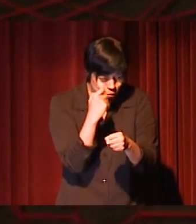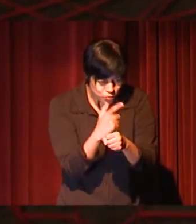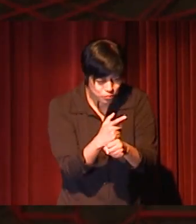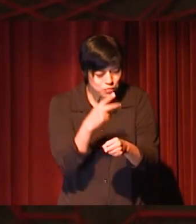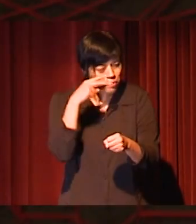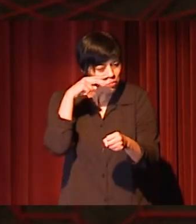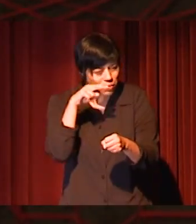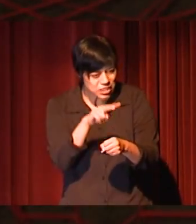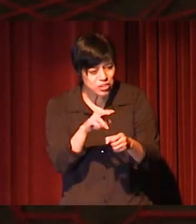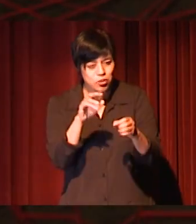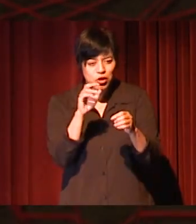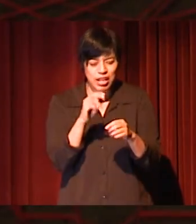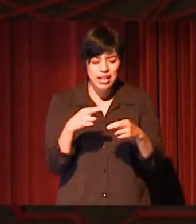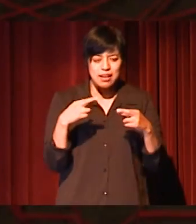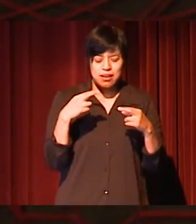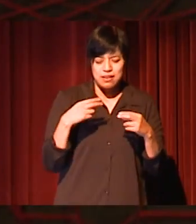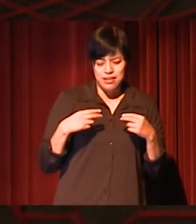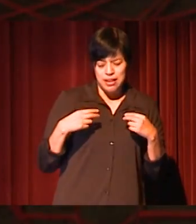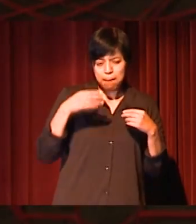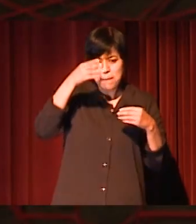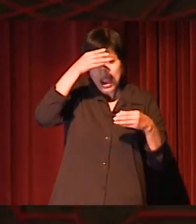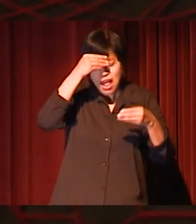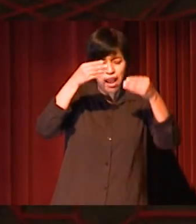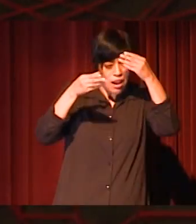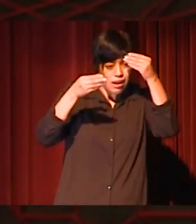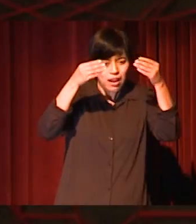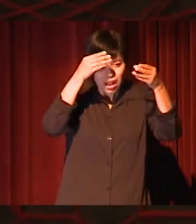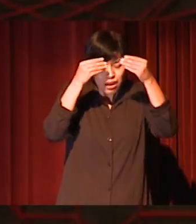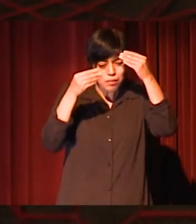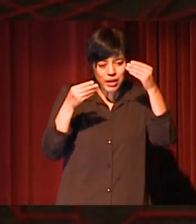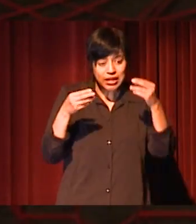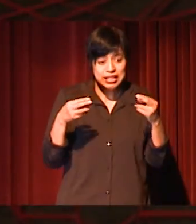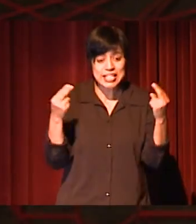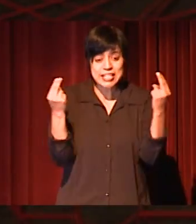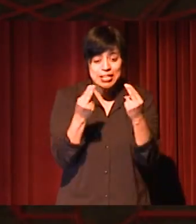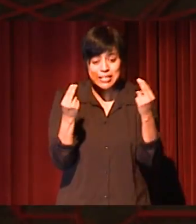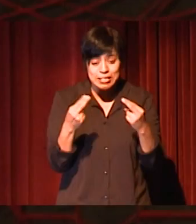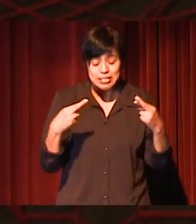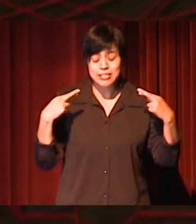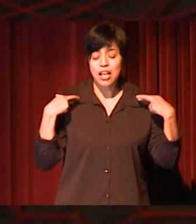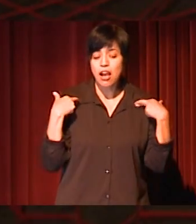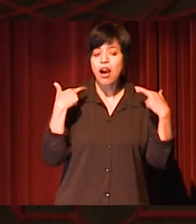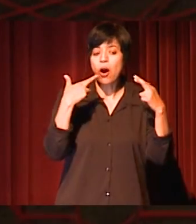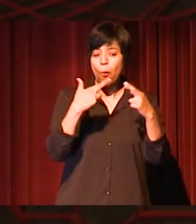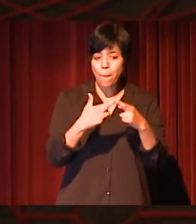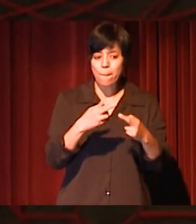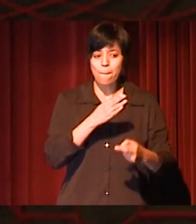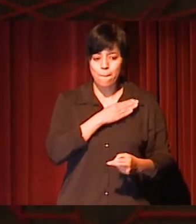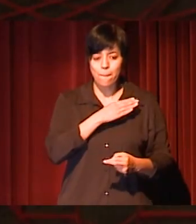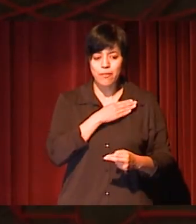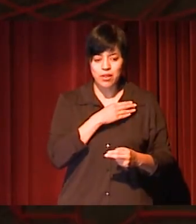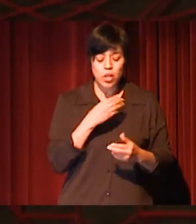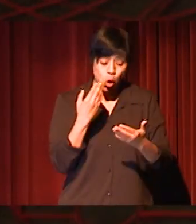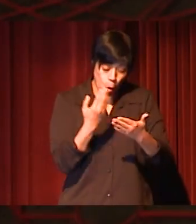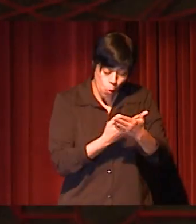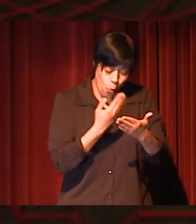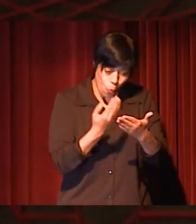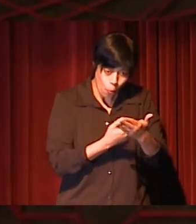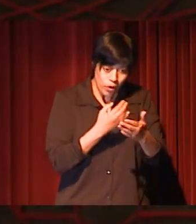que el factor más importante para el aprendizaje de un alumno es el profesor. Uno de los estudios más importantes que comprobó esto,